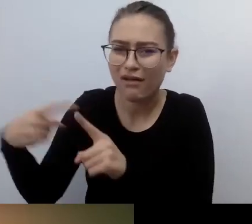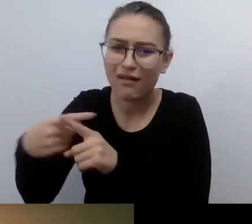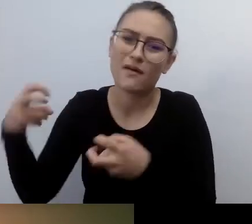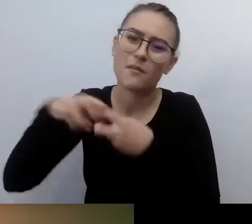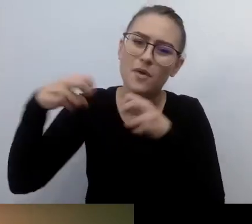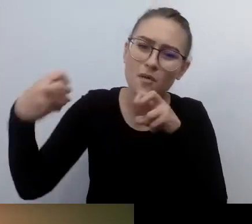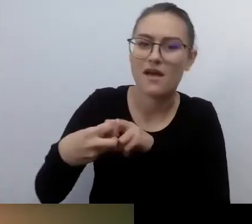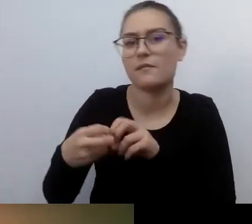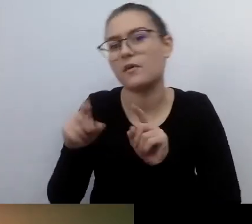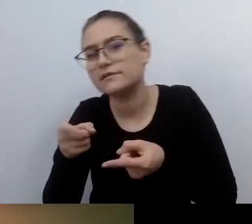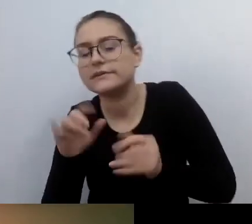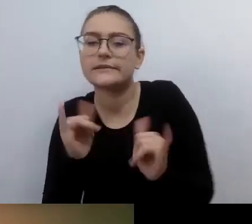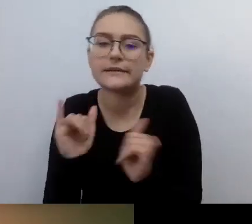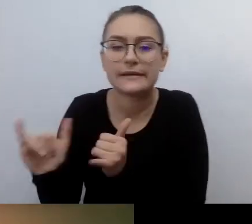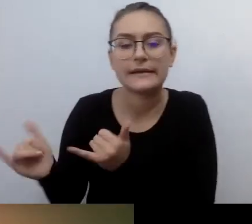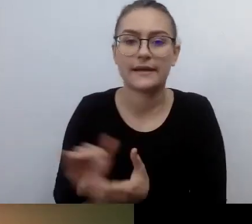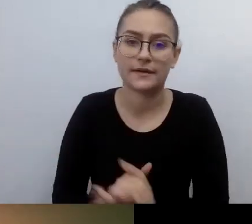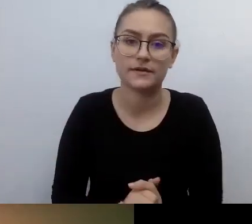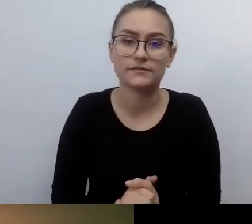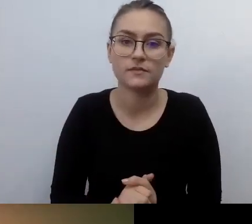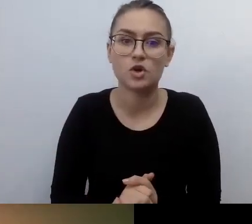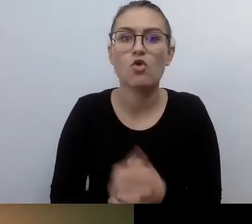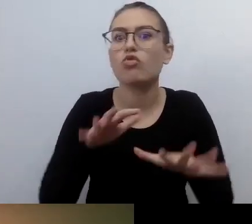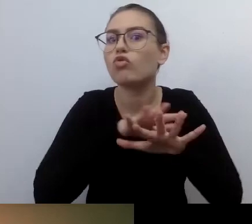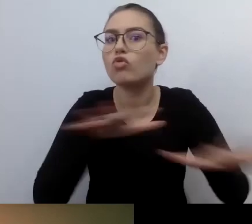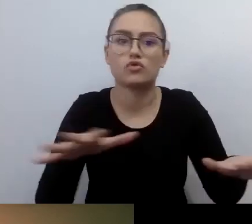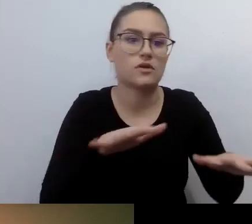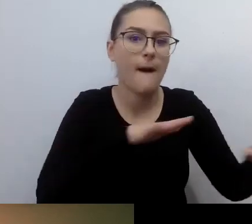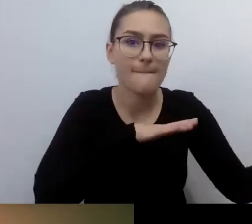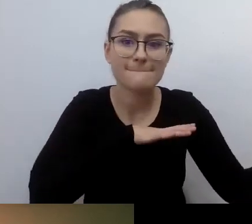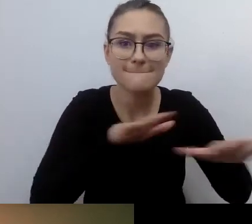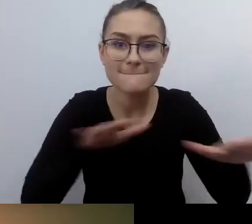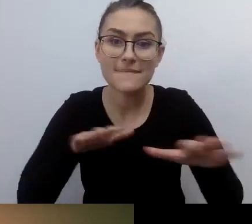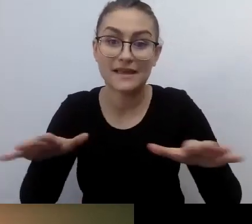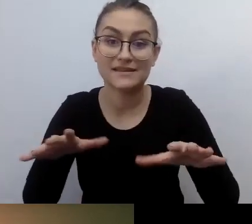W wielu miejscach bez notariusza nie chciano z nami podpisywać umowy.